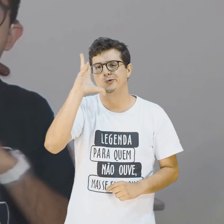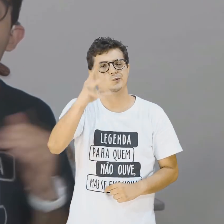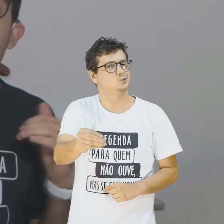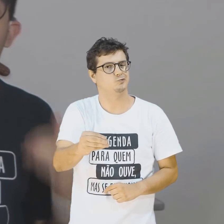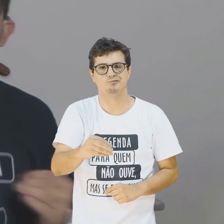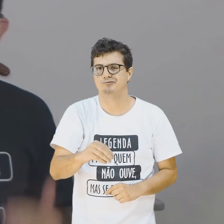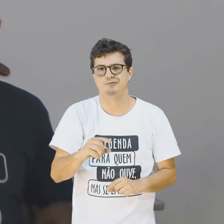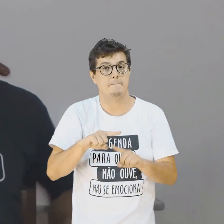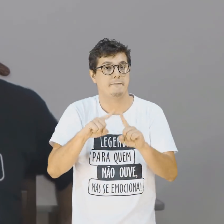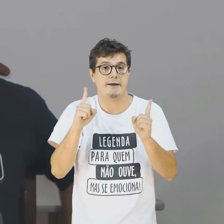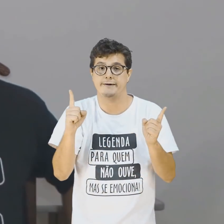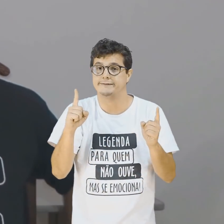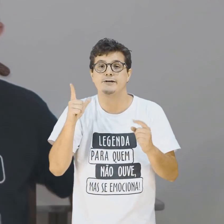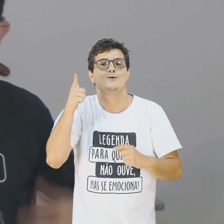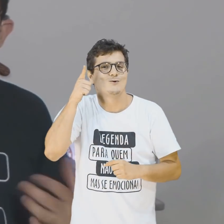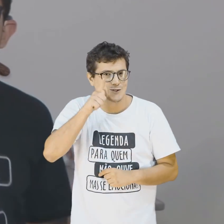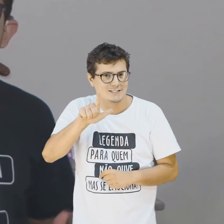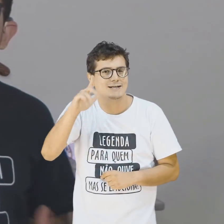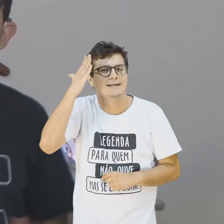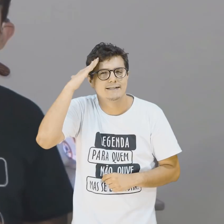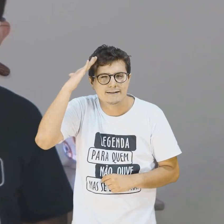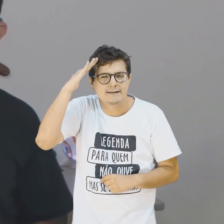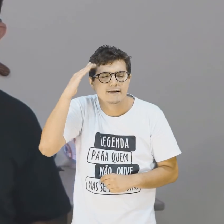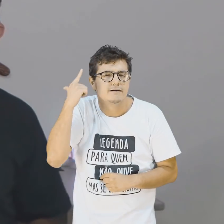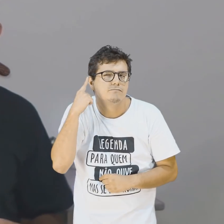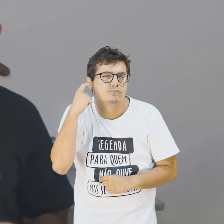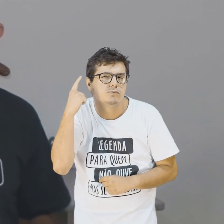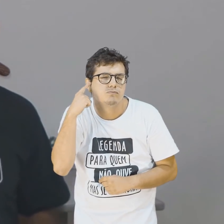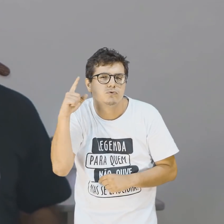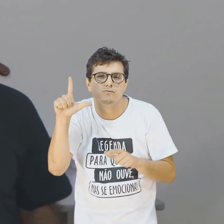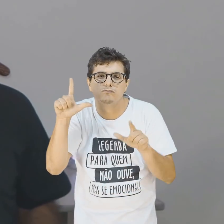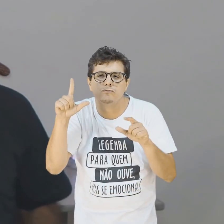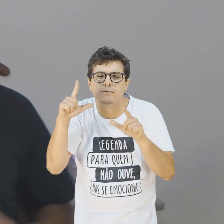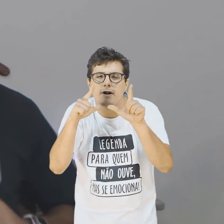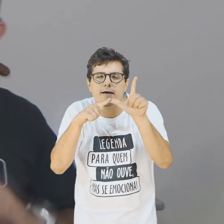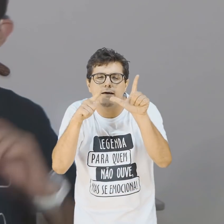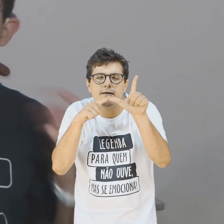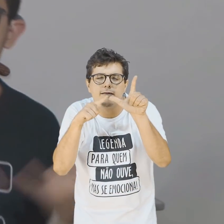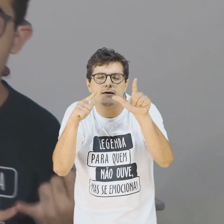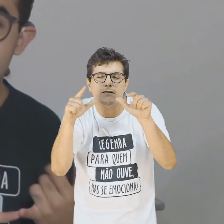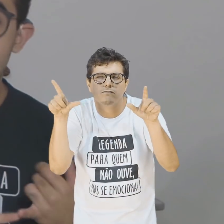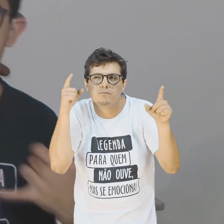Com legenda, eu consigo entender usando com a letra das músicas